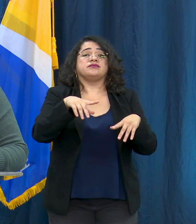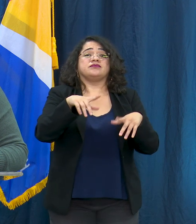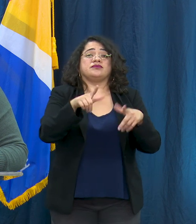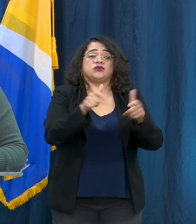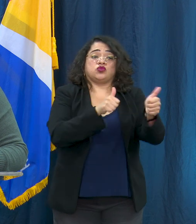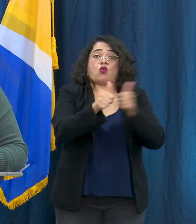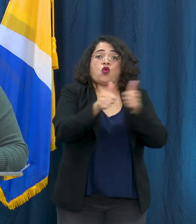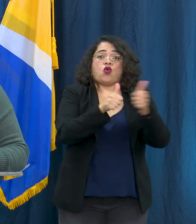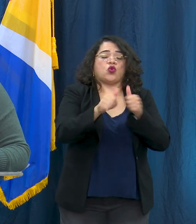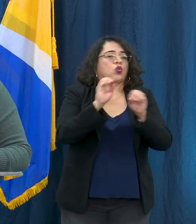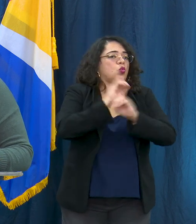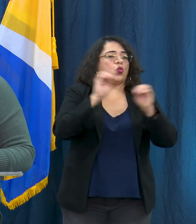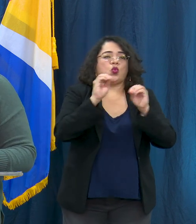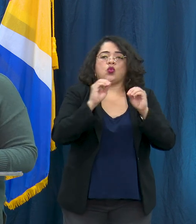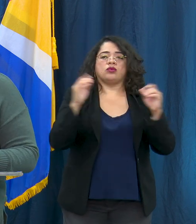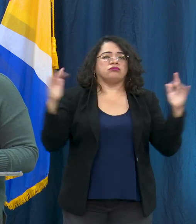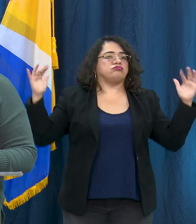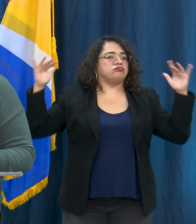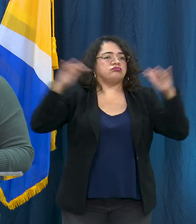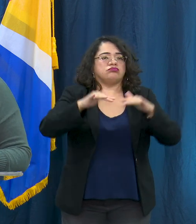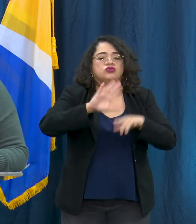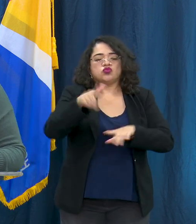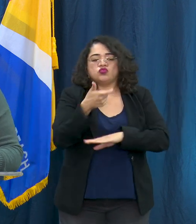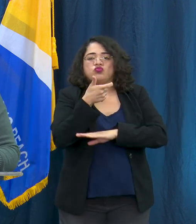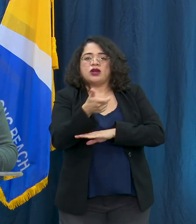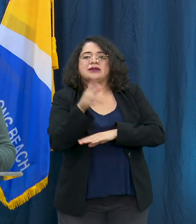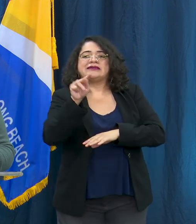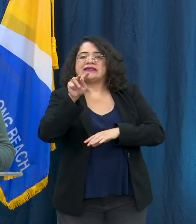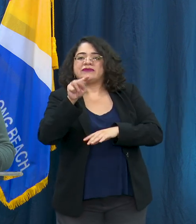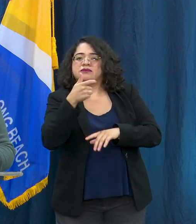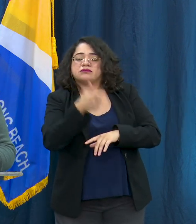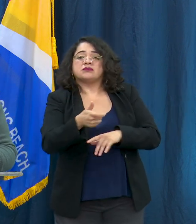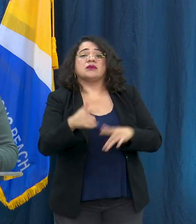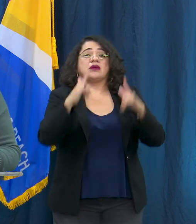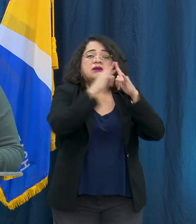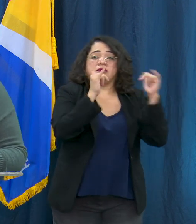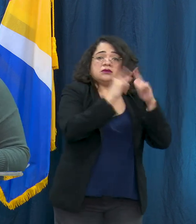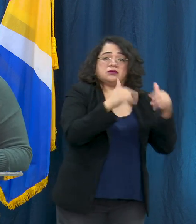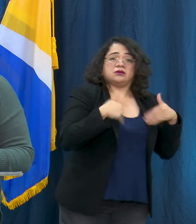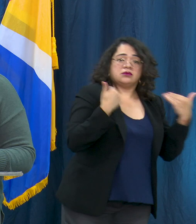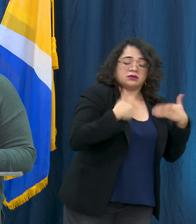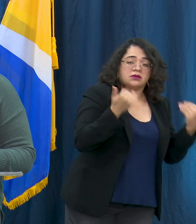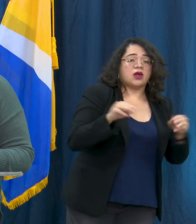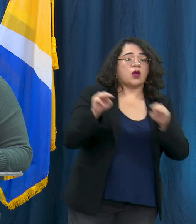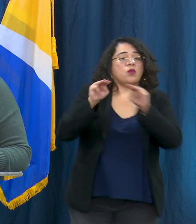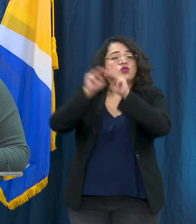campamento z-- para los ninos his holiness museos galerias Lacroix rio